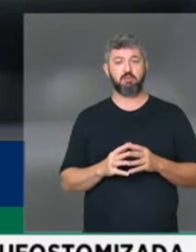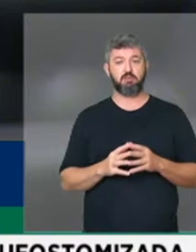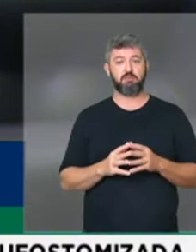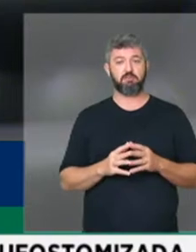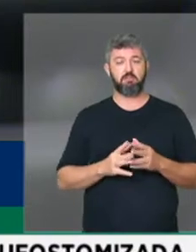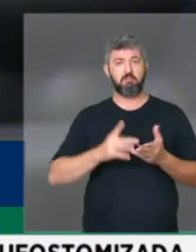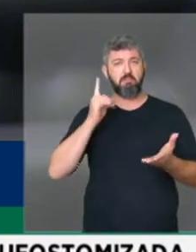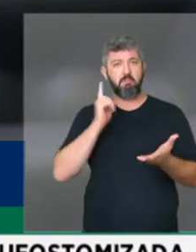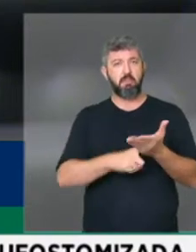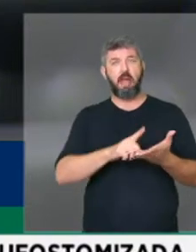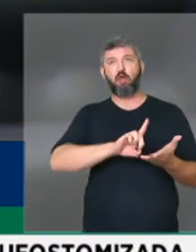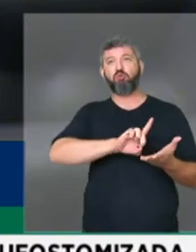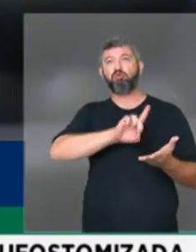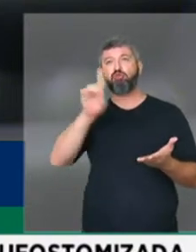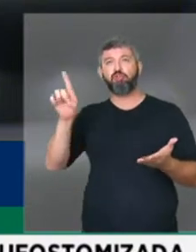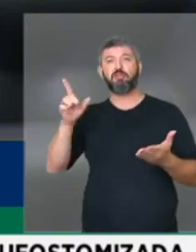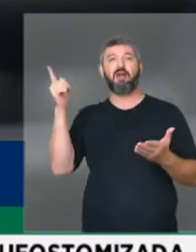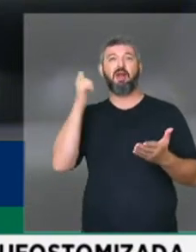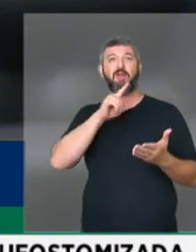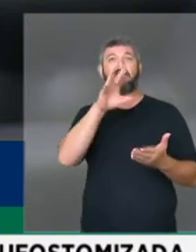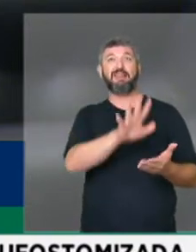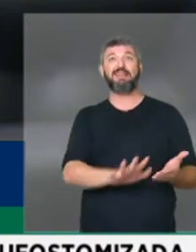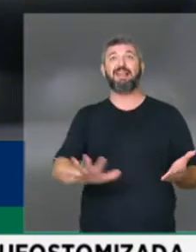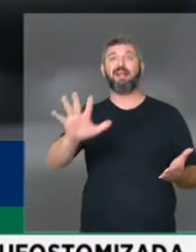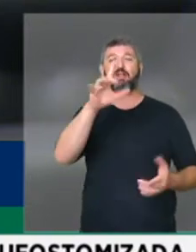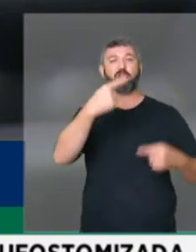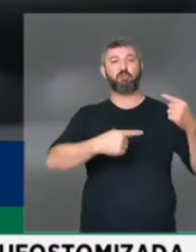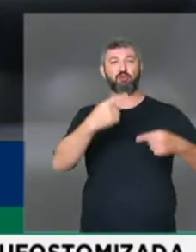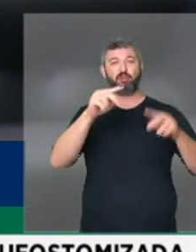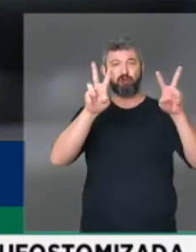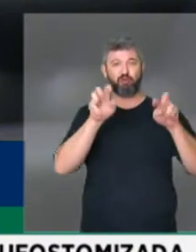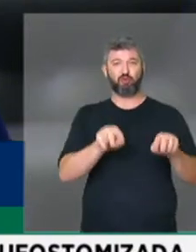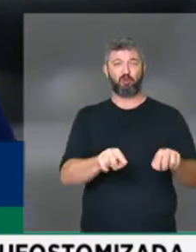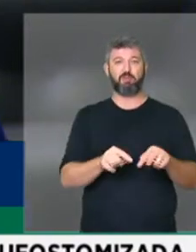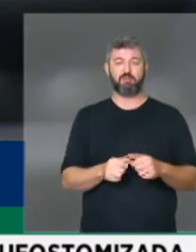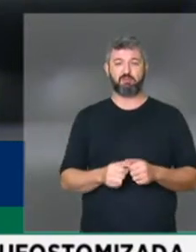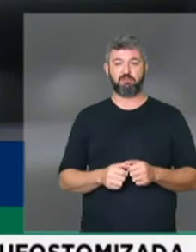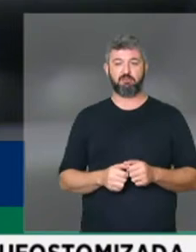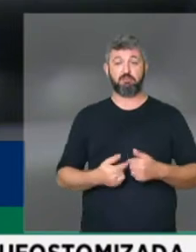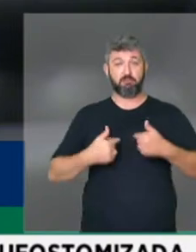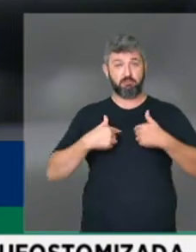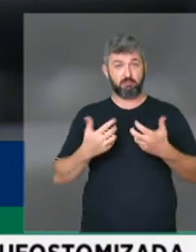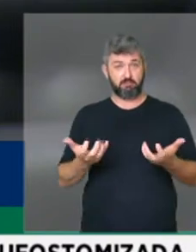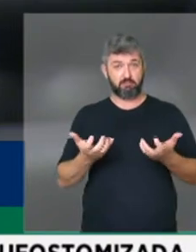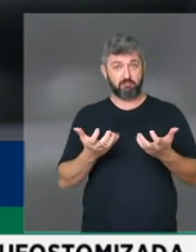EMPREGADA DOMÀSTICA, PORQUE MAJORITARIAMENTE COMPOSTO DE MULHERES E NO BRASIL DE